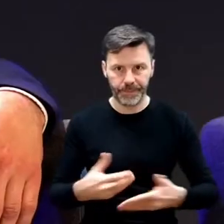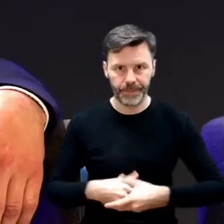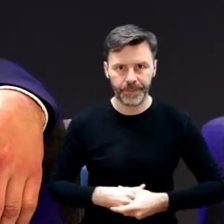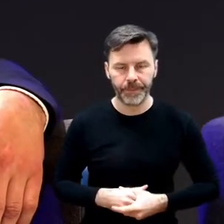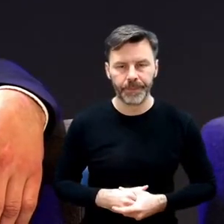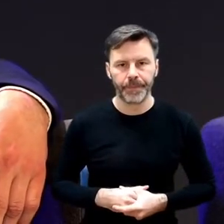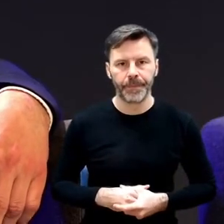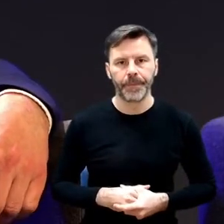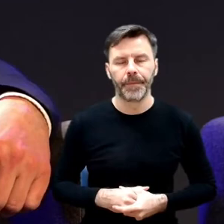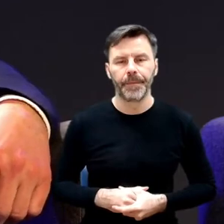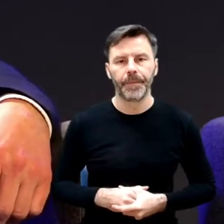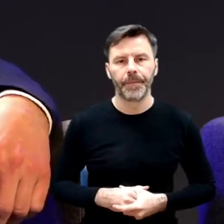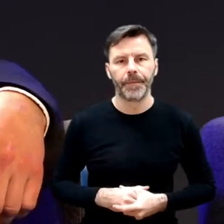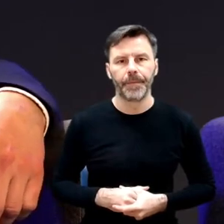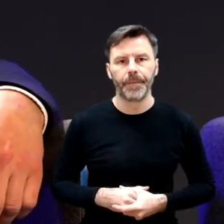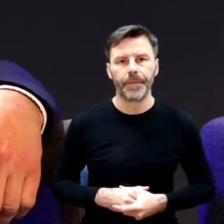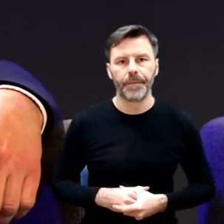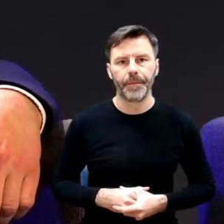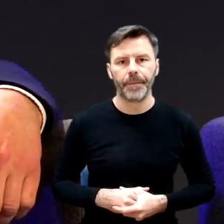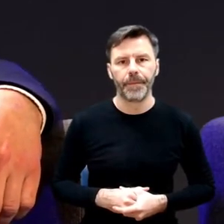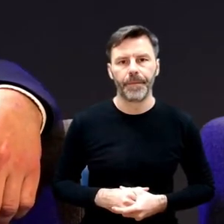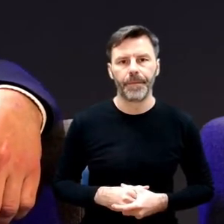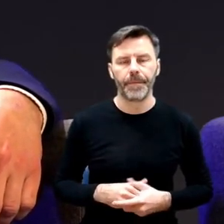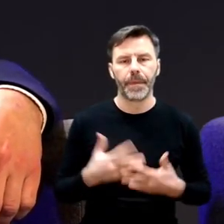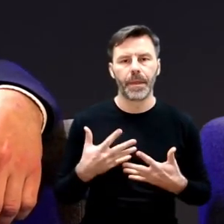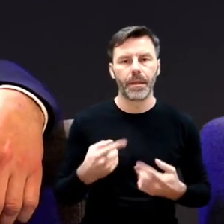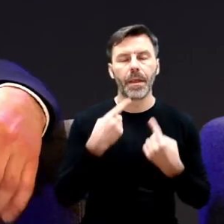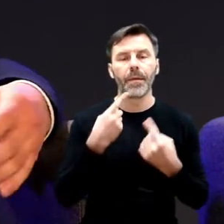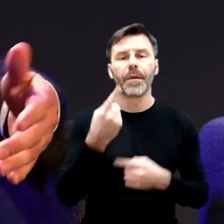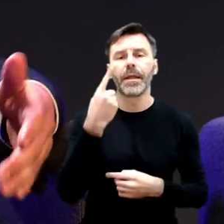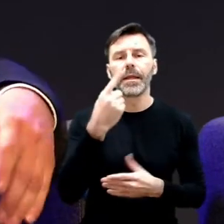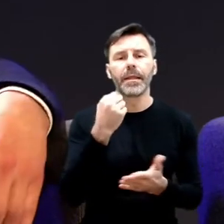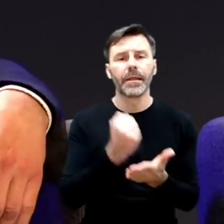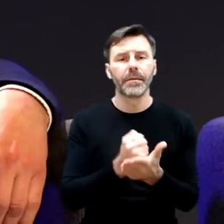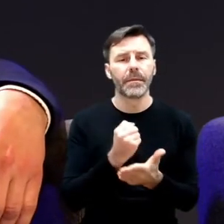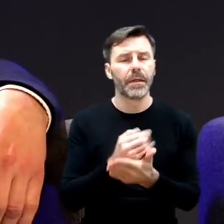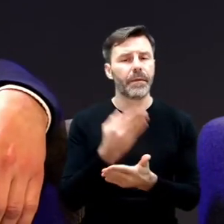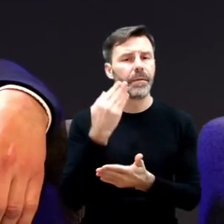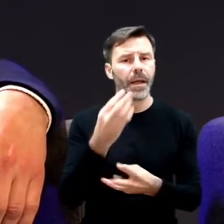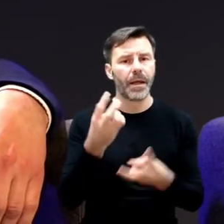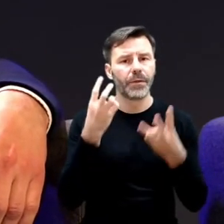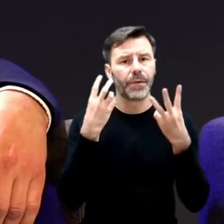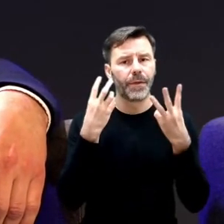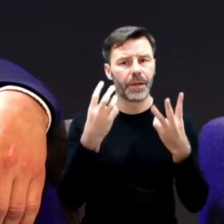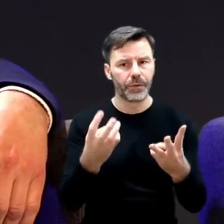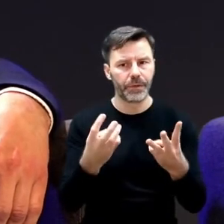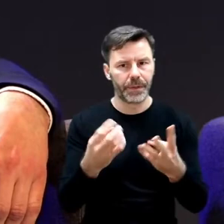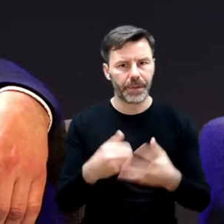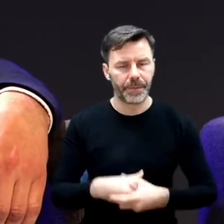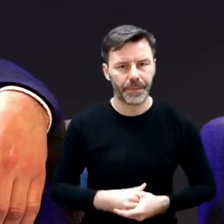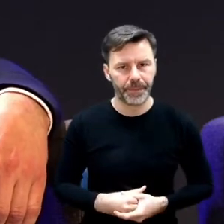Chciałbym jeszcze o jednym istotnym elemencie wspomnieć, także w elemencie, który jest można powiedzieć na czasie,